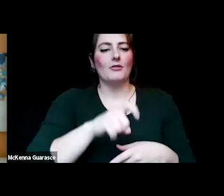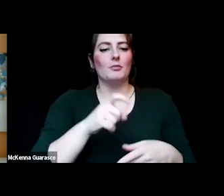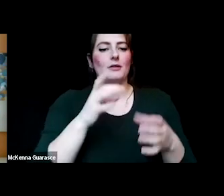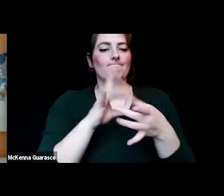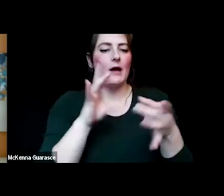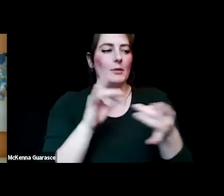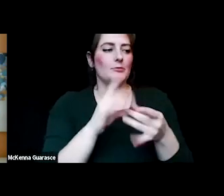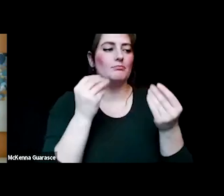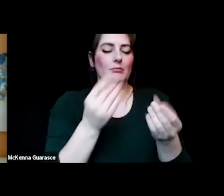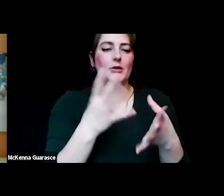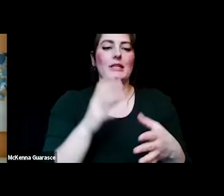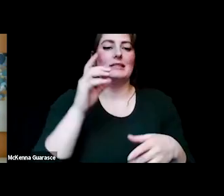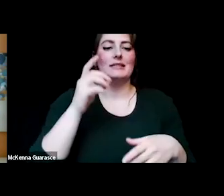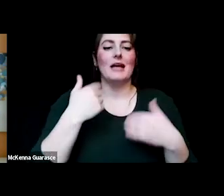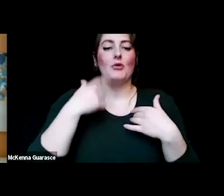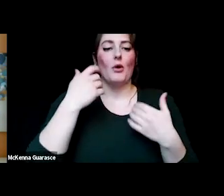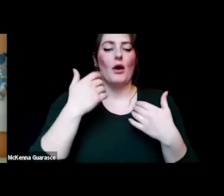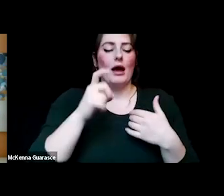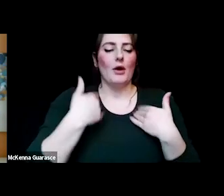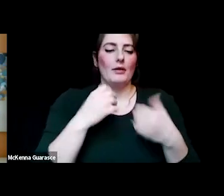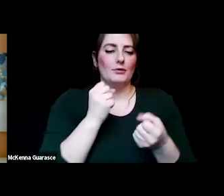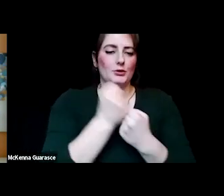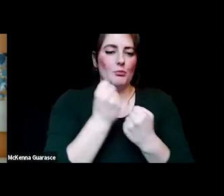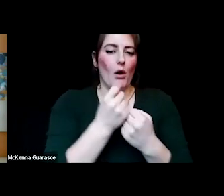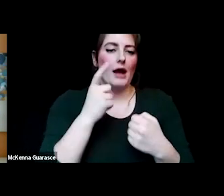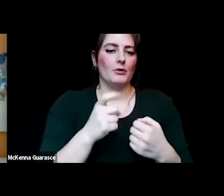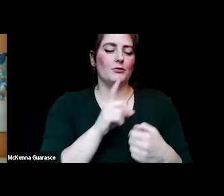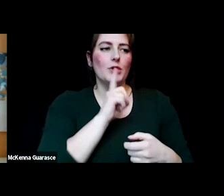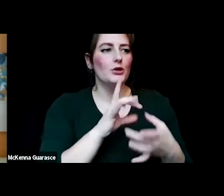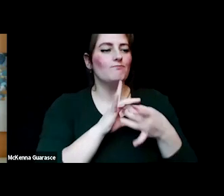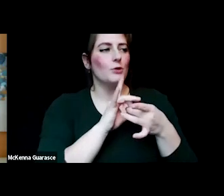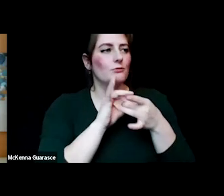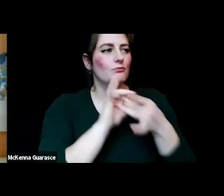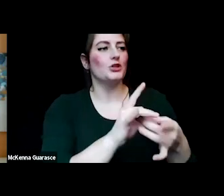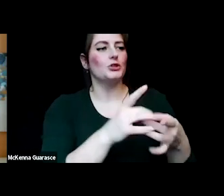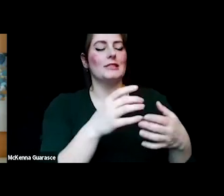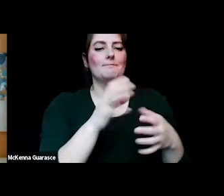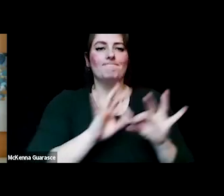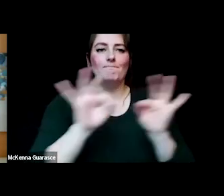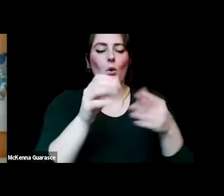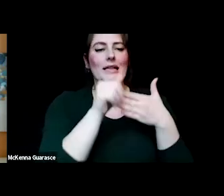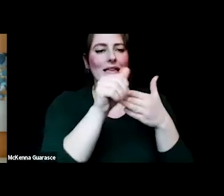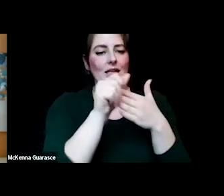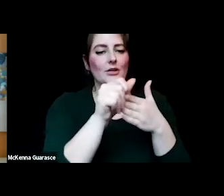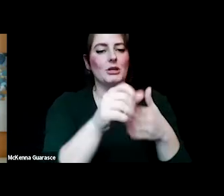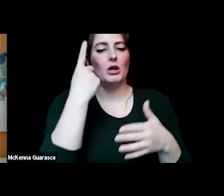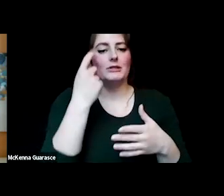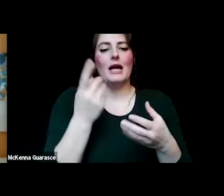Y eso no existe sin no se crea una relación genuina con el liderazgo clave y se comprenden las preocupaciones que puedan tener